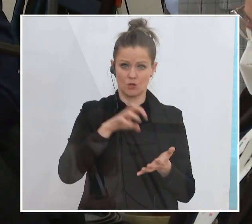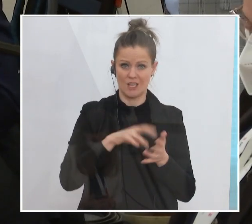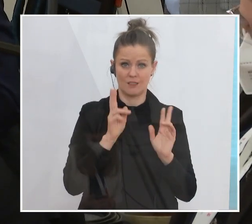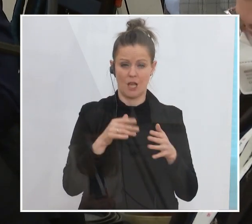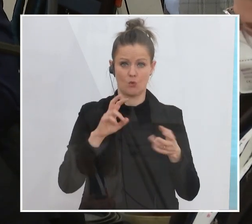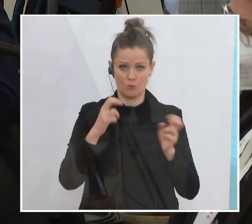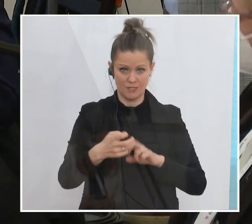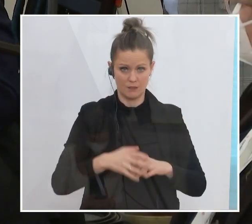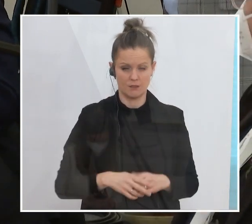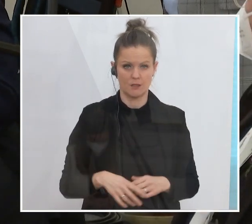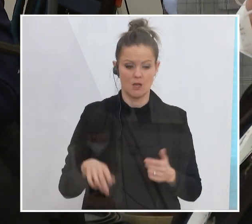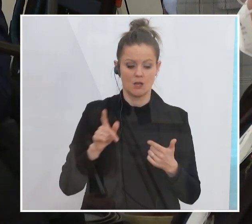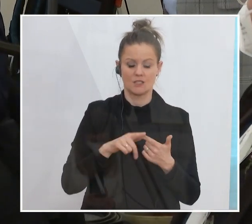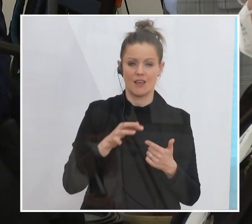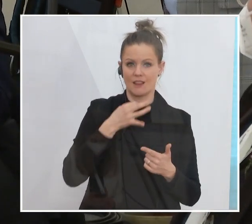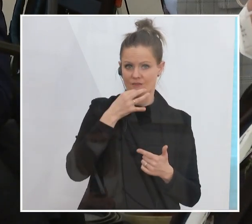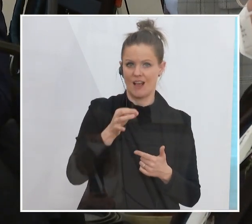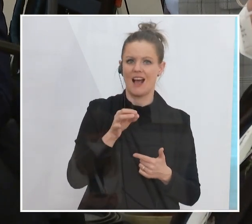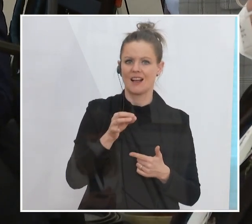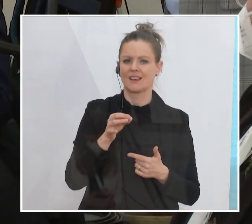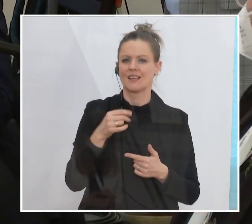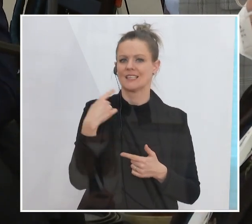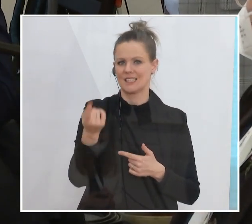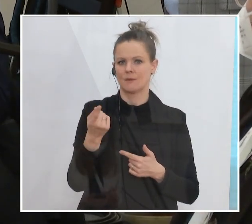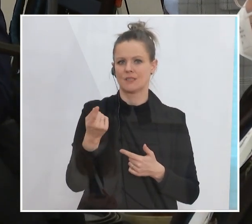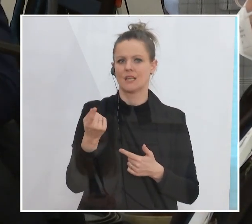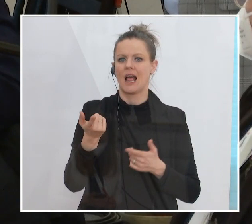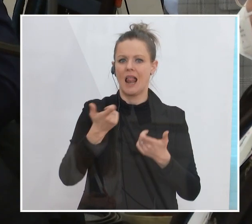Frage noch an die Frau Köstinger in ihrer Funktion als Landwirtschaftsministerin.